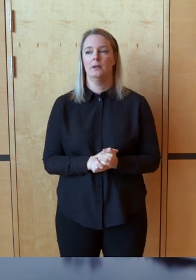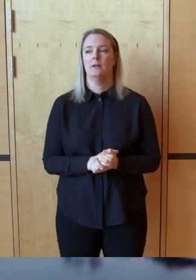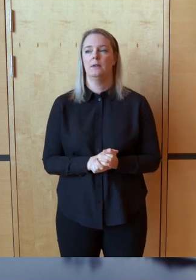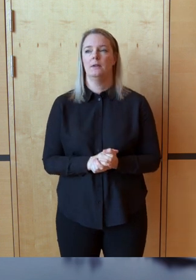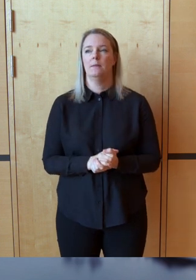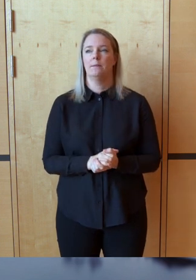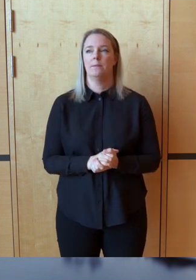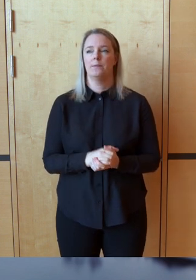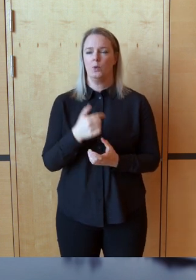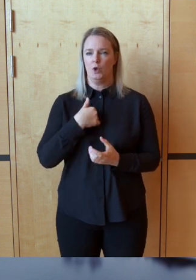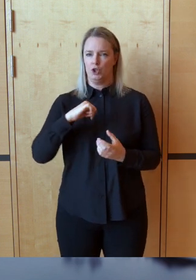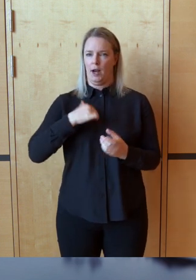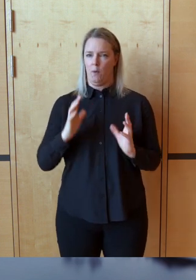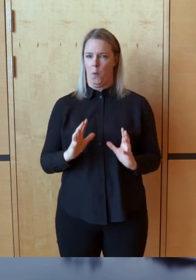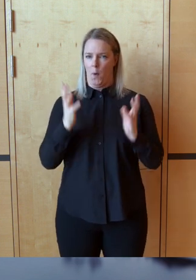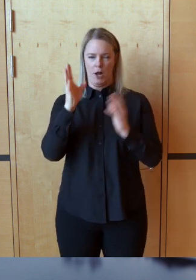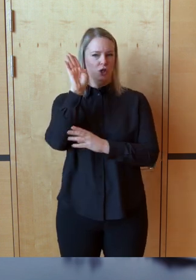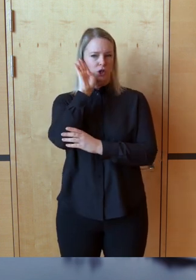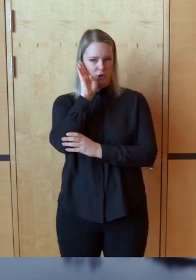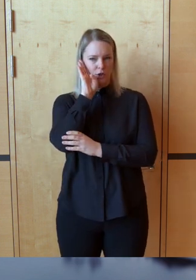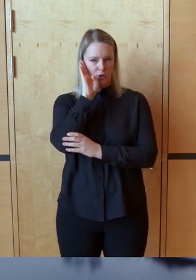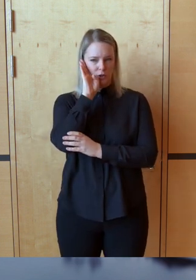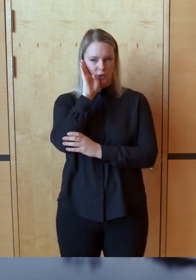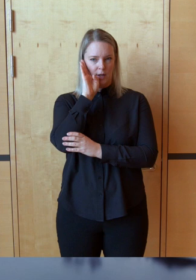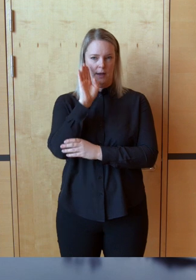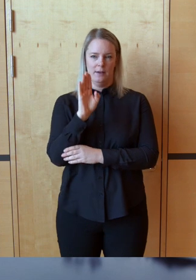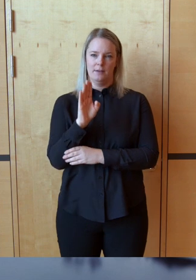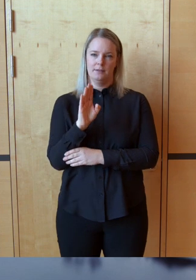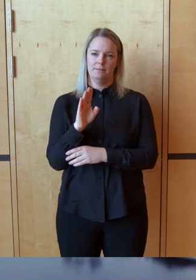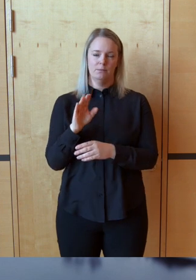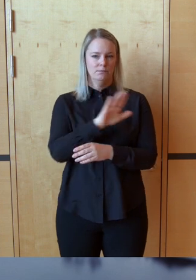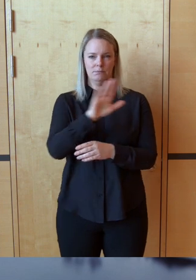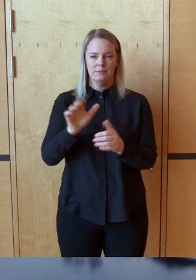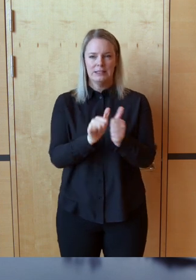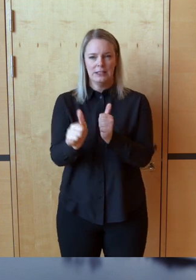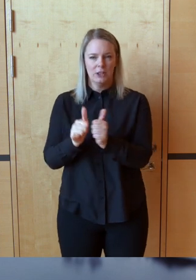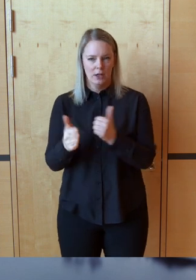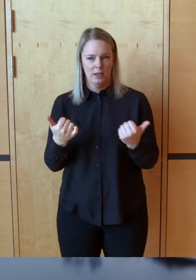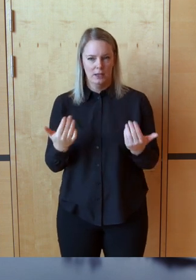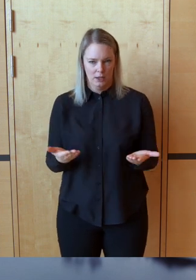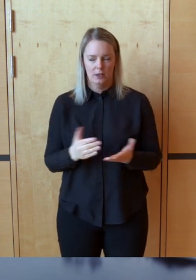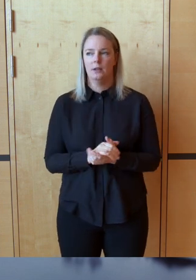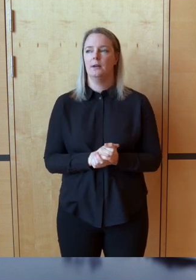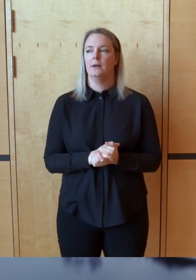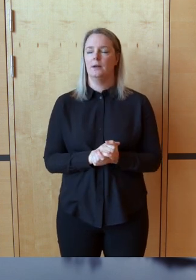Jag kan uppleva när jag lyssnar till fullmäktige ledamöter eller delar utav fullmäktige ledamöternas Diskussioner